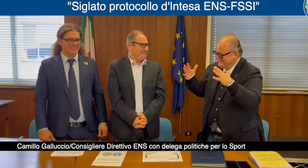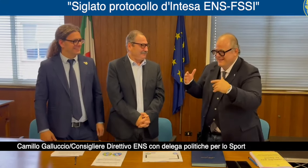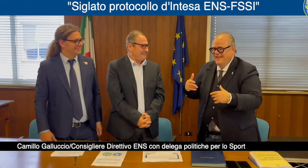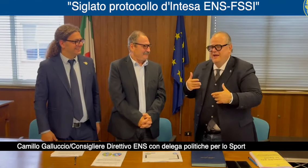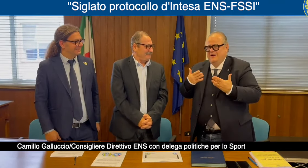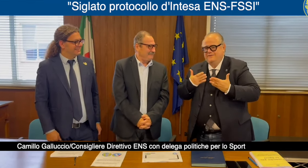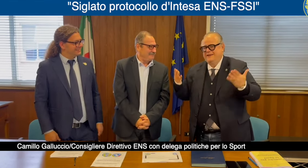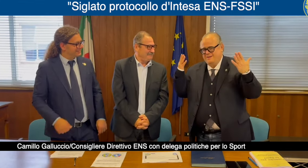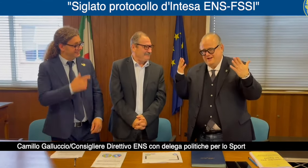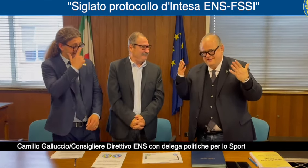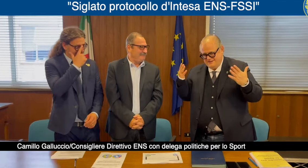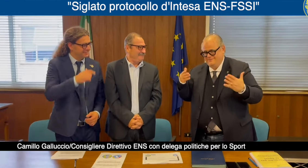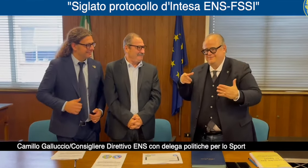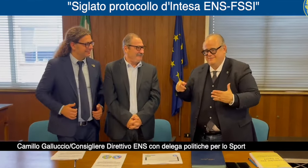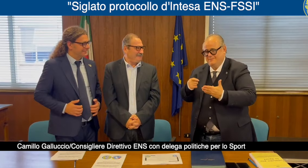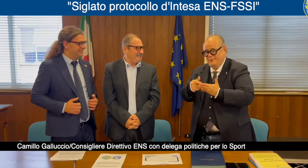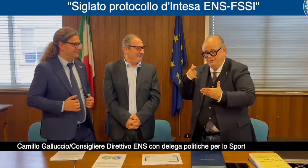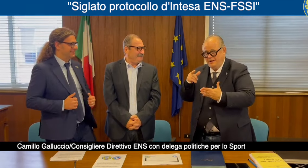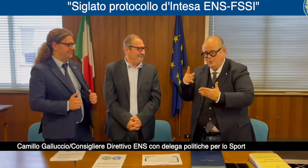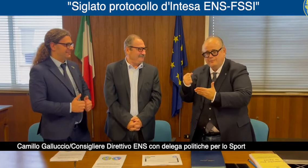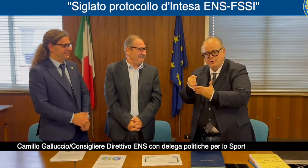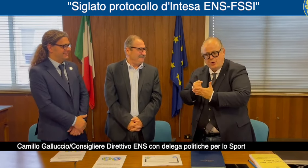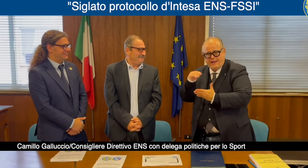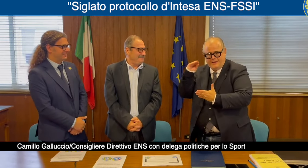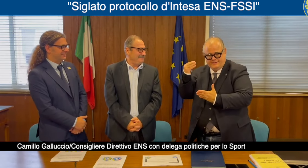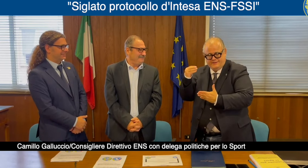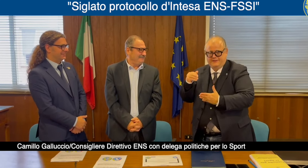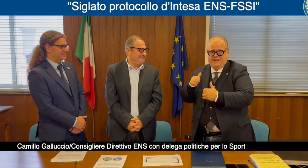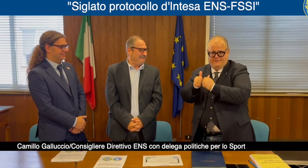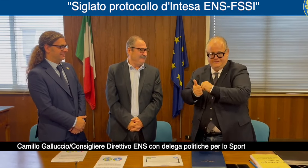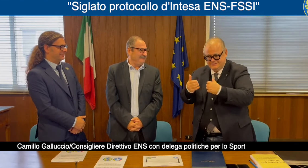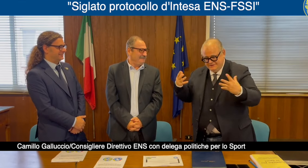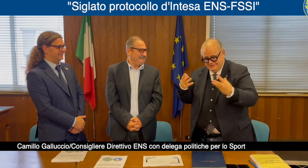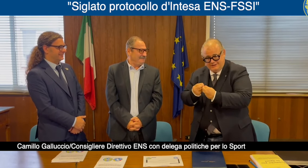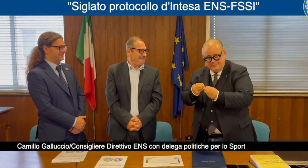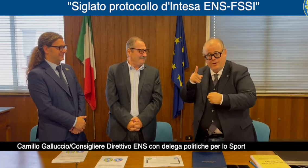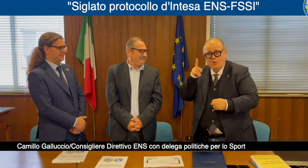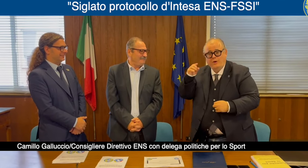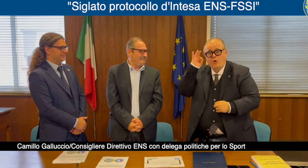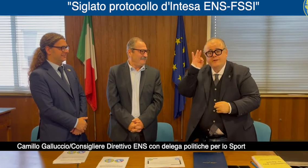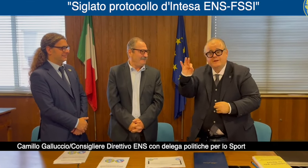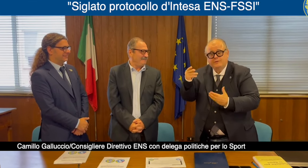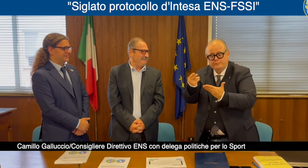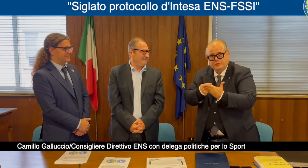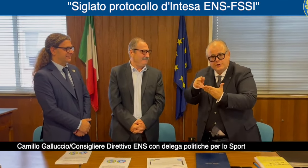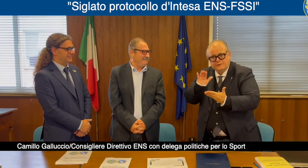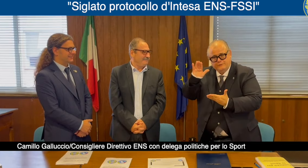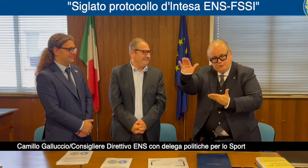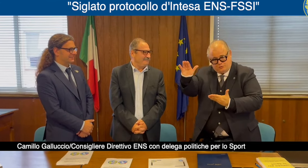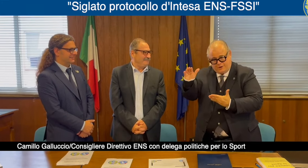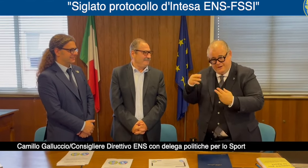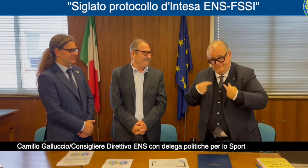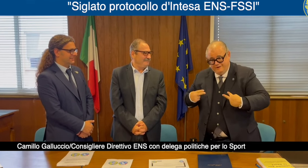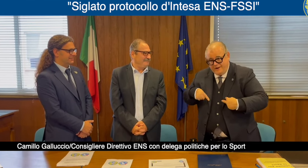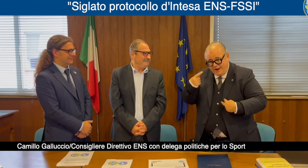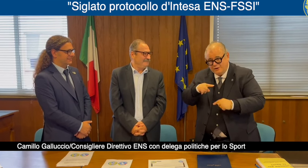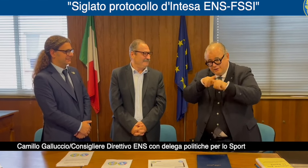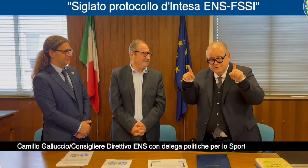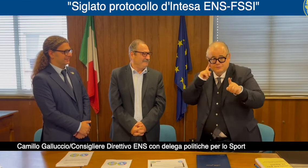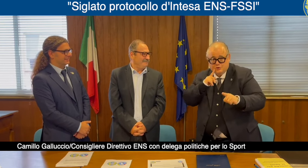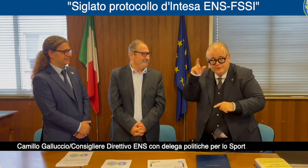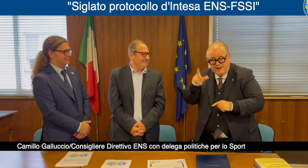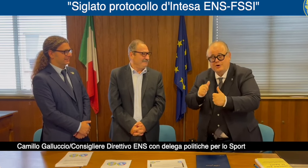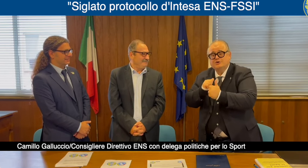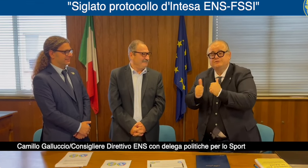Finalmente! Il protocollo tra ENS e FSSI è un atto importante che ha l'obiettivo di portare avanti progetti insieme.